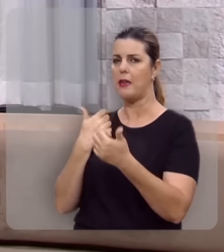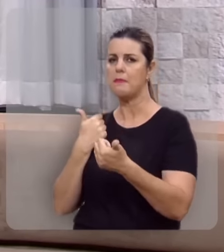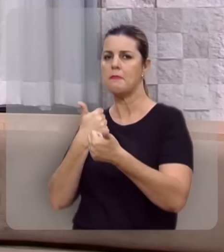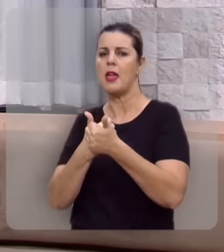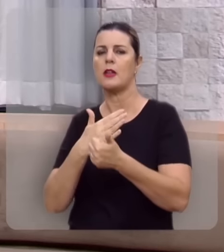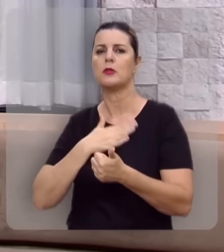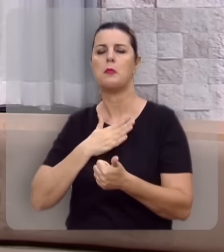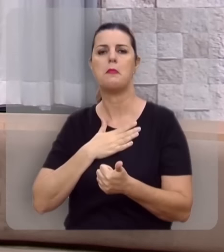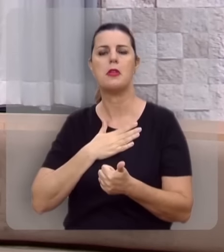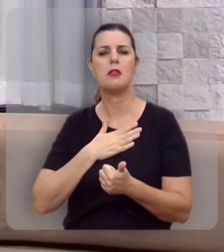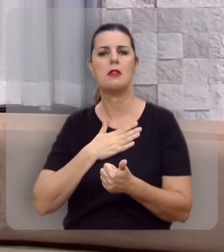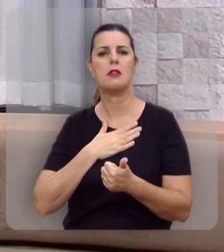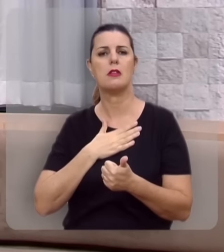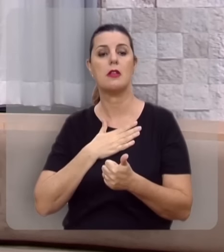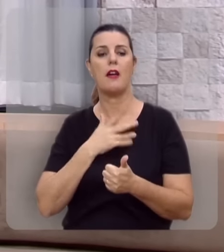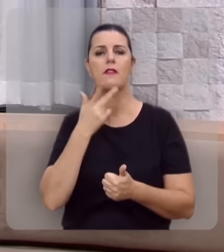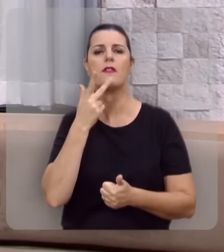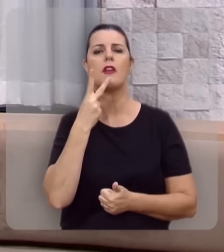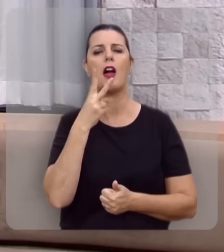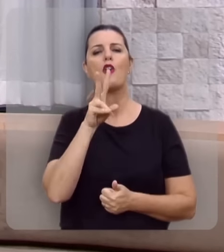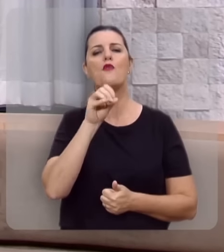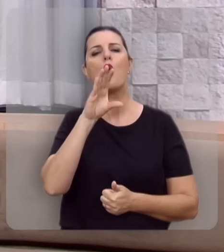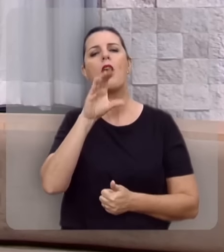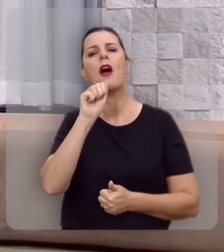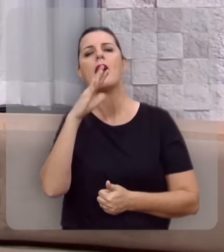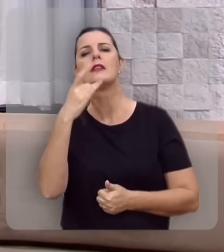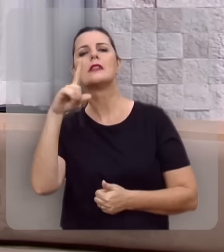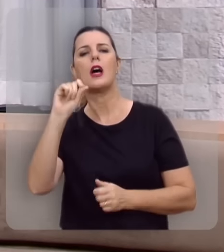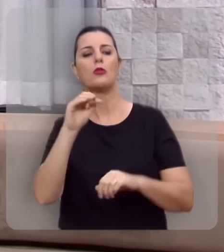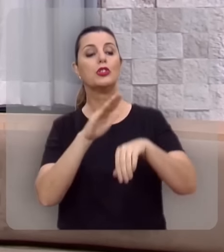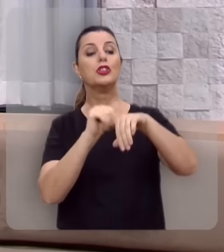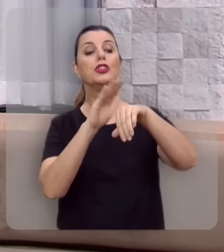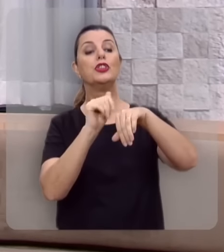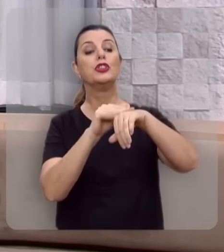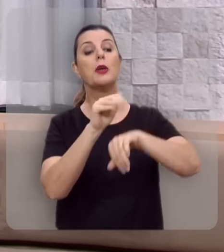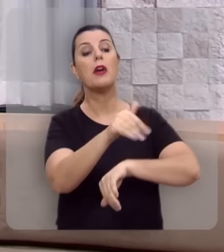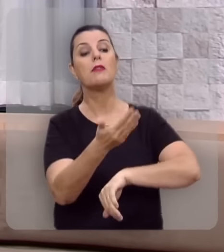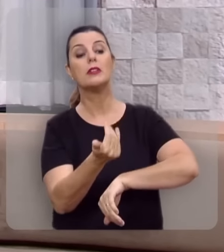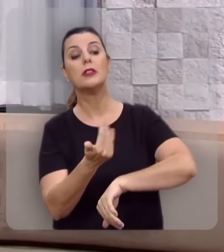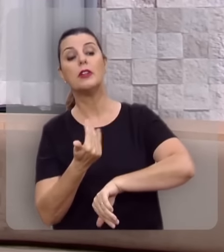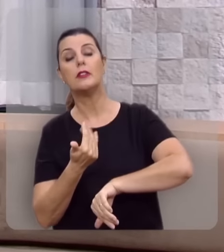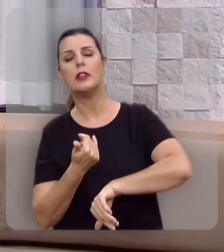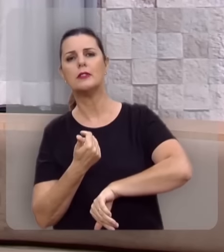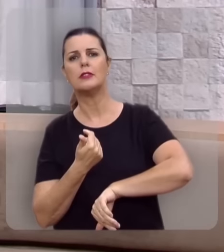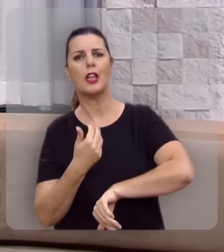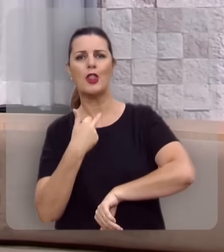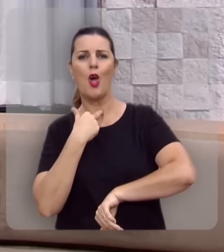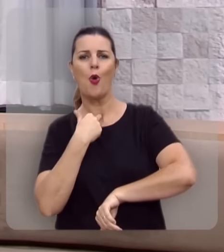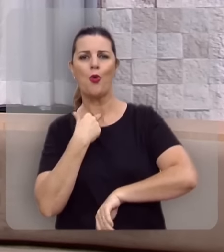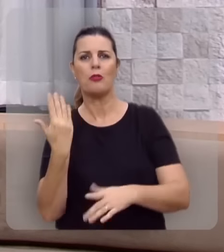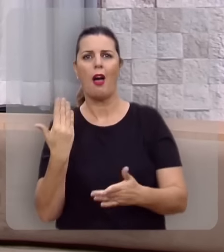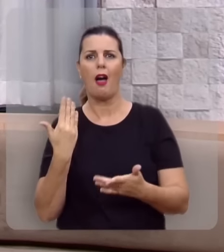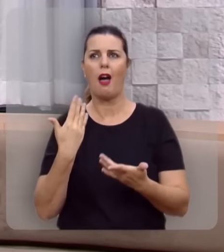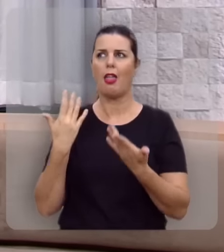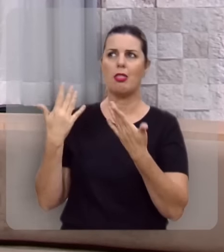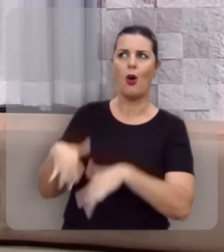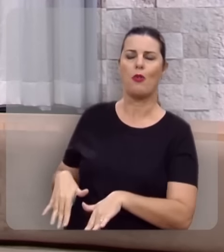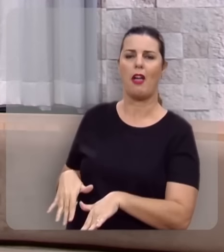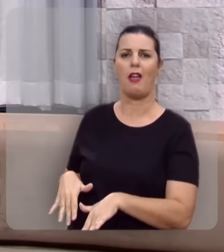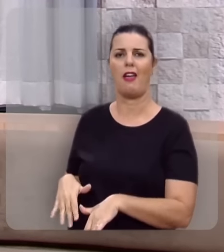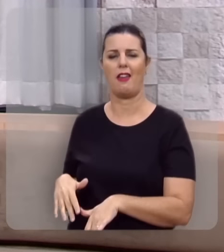Nós chamamos isso de vocação eficaz, chamada irresistível. O que a Bíblia diz, e Jesus afirma